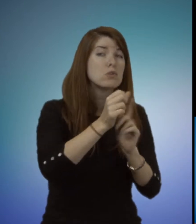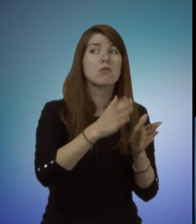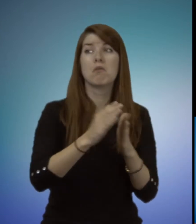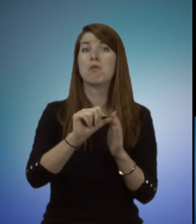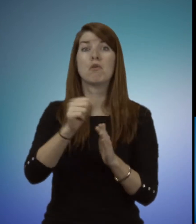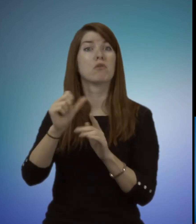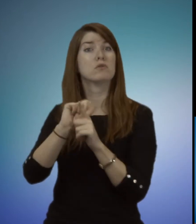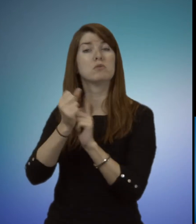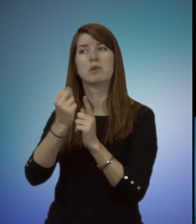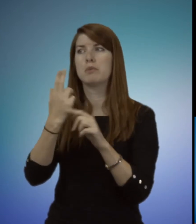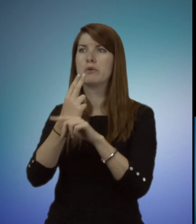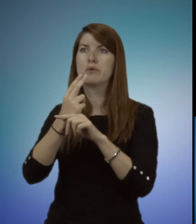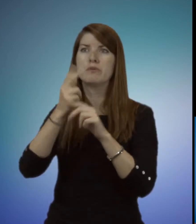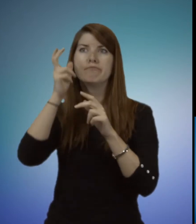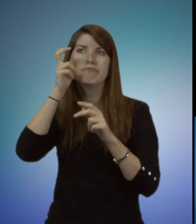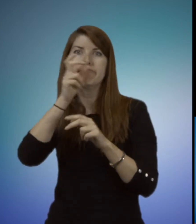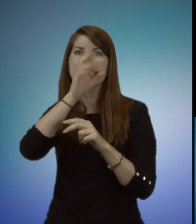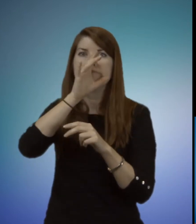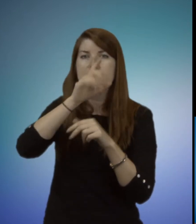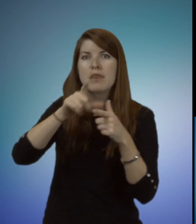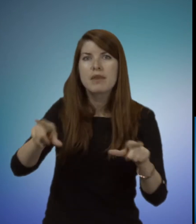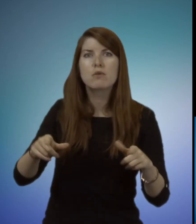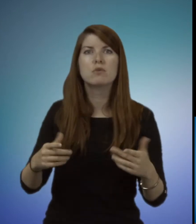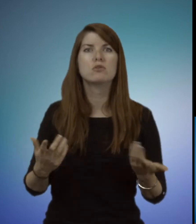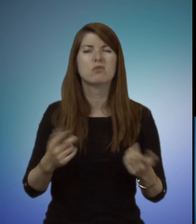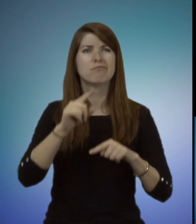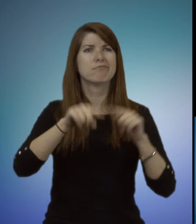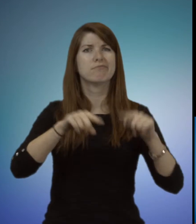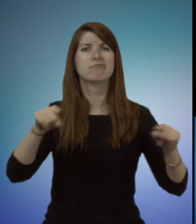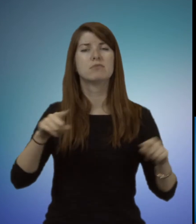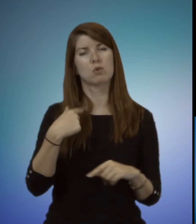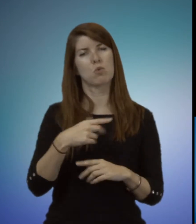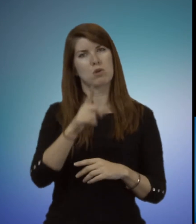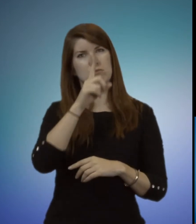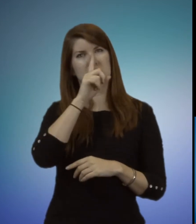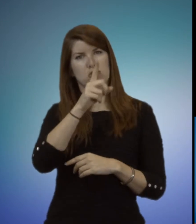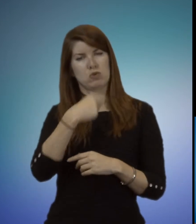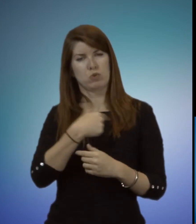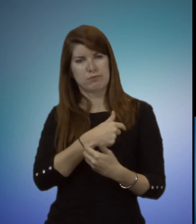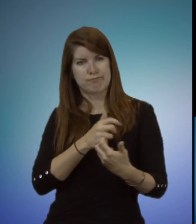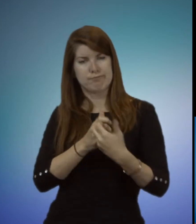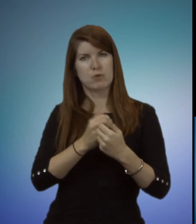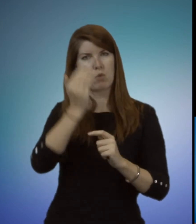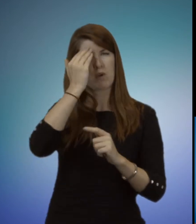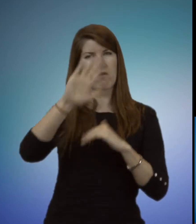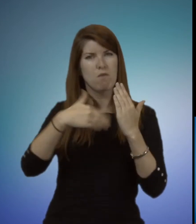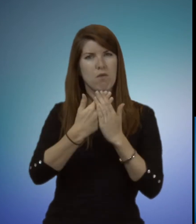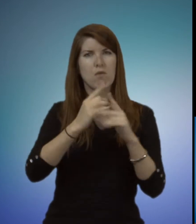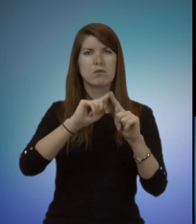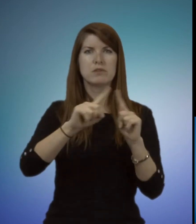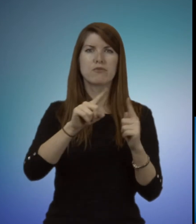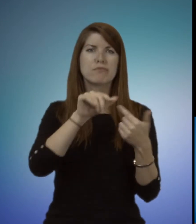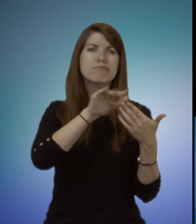Otras veces es posible que utilicen lenguaje hablado, y que escuchen. Por eso queremos asegurarnos de conocer las diferentes formas que usan para comunicarse y